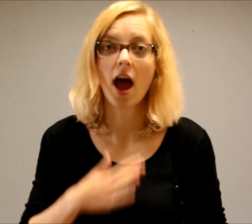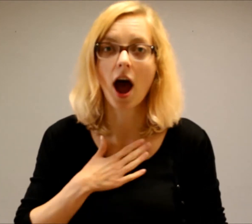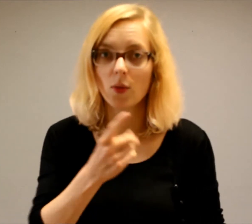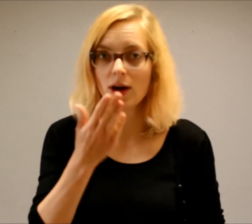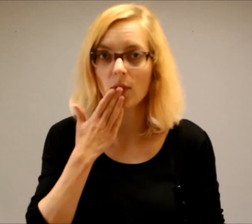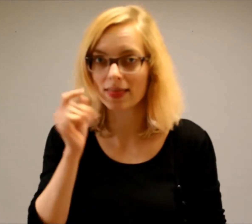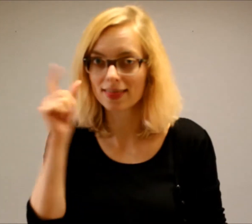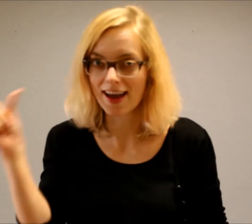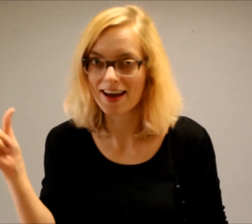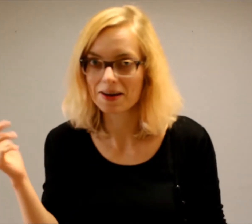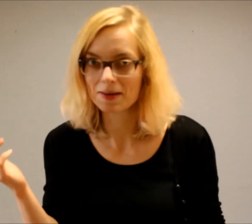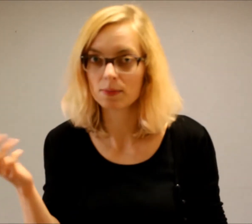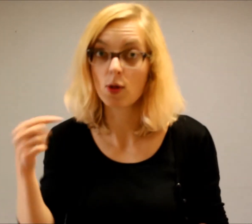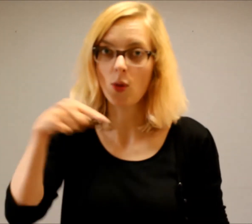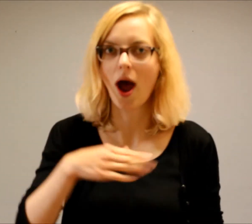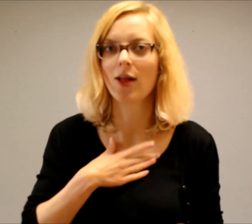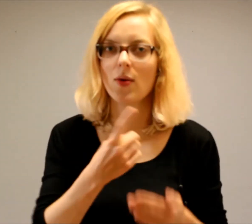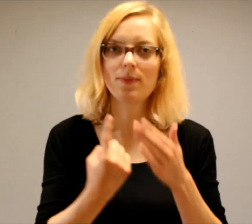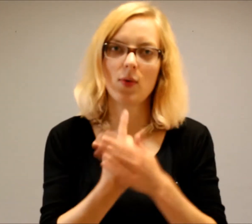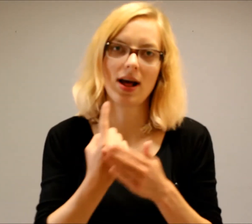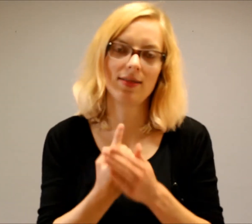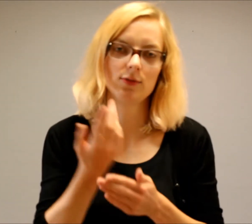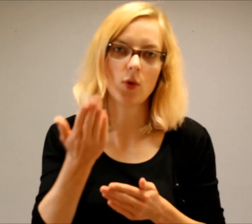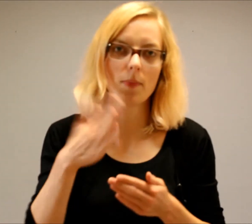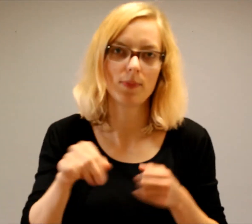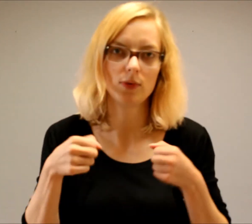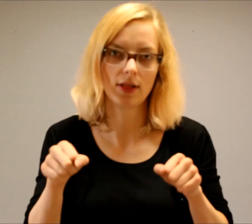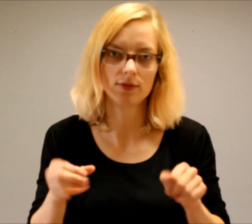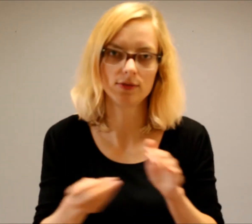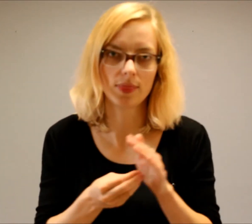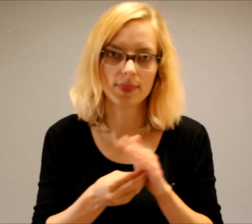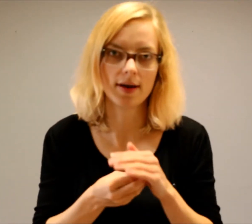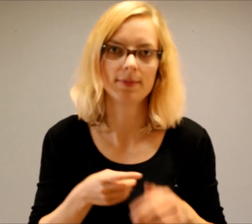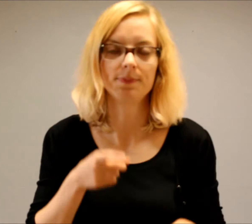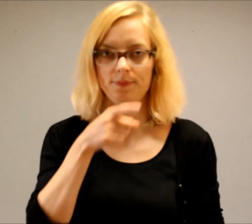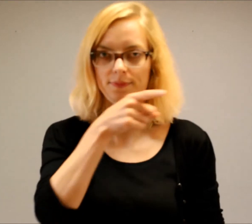Har du en god idé? Nå har du muligheten til å søke prosjektstøtte!